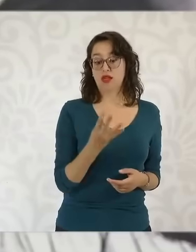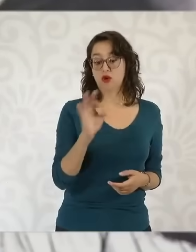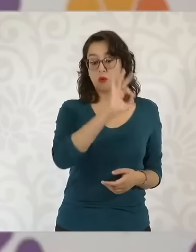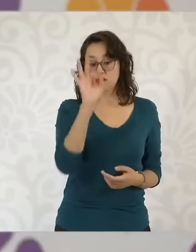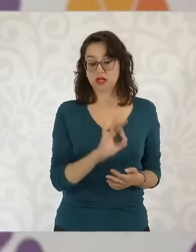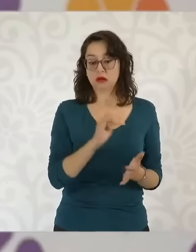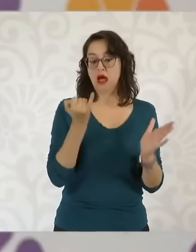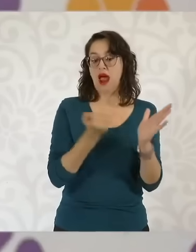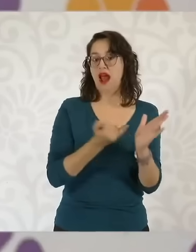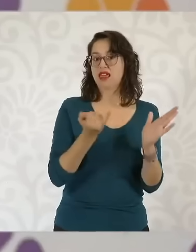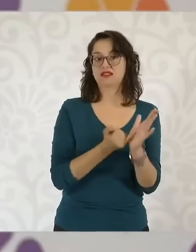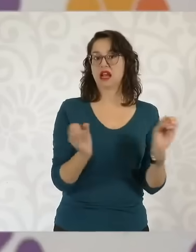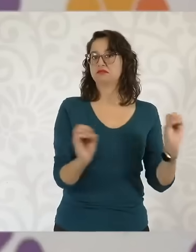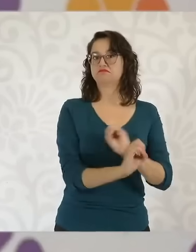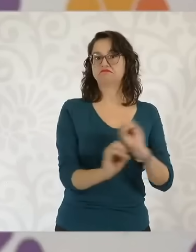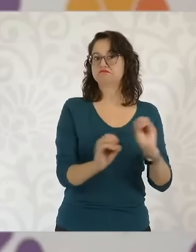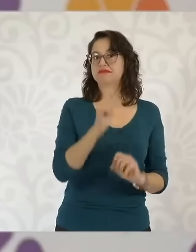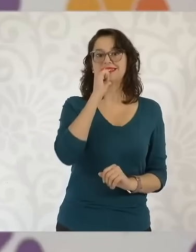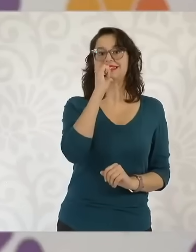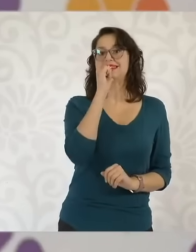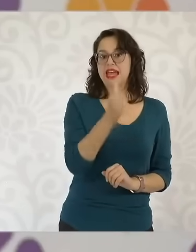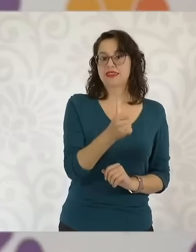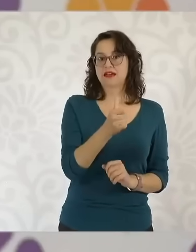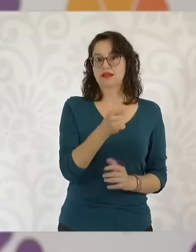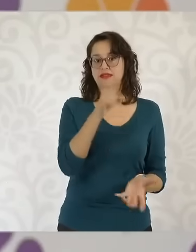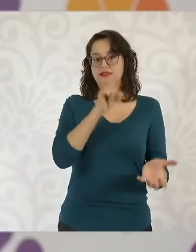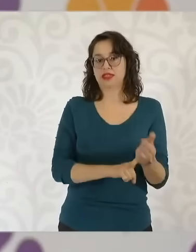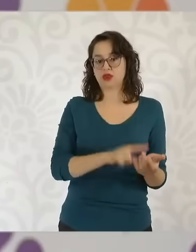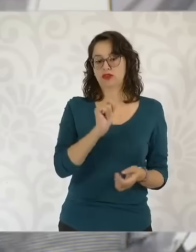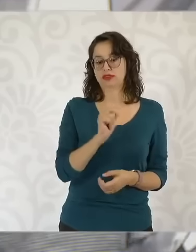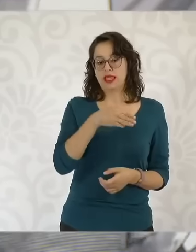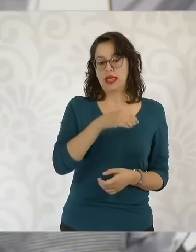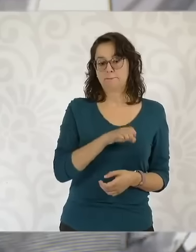libre comercio que tenemos con los Estados Unidos sin el pago de tarifas o aranceles,